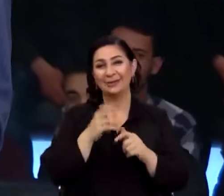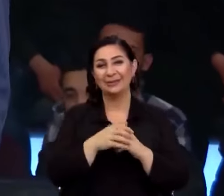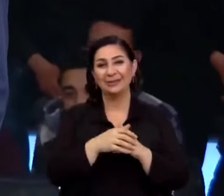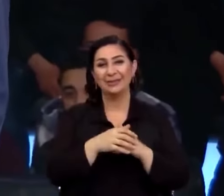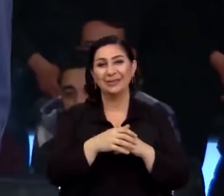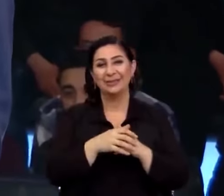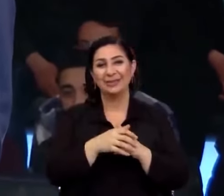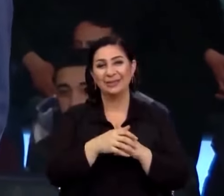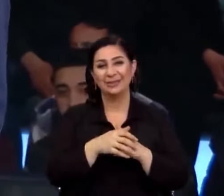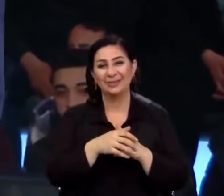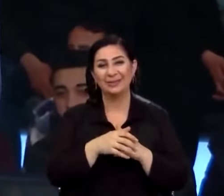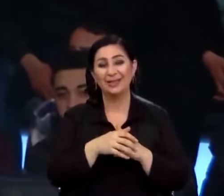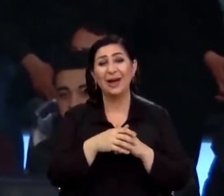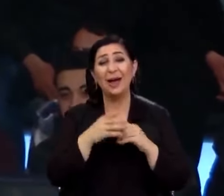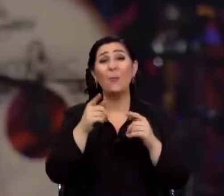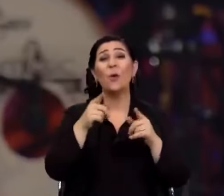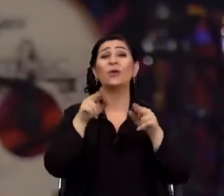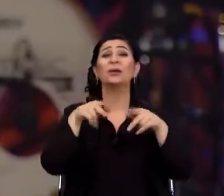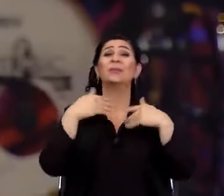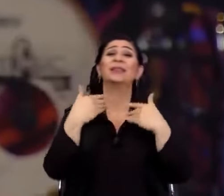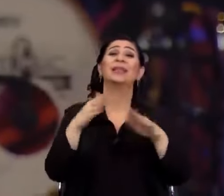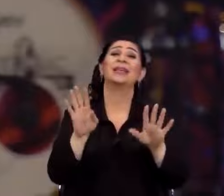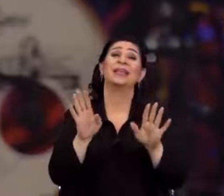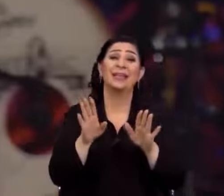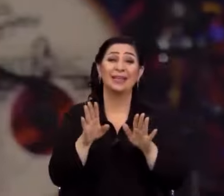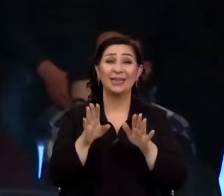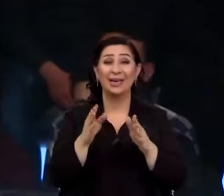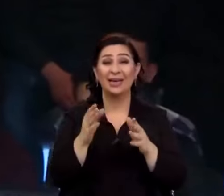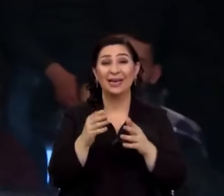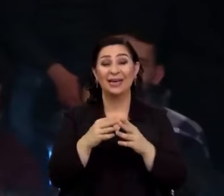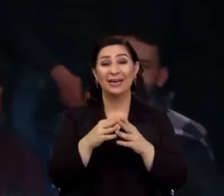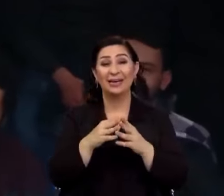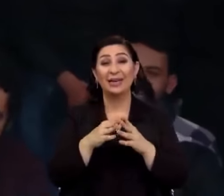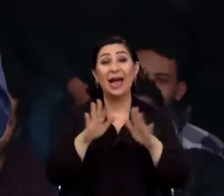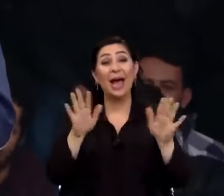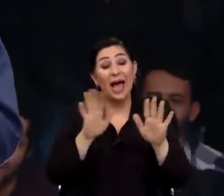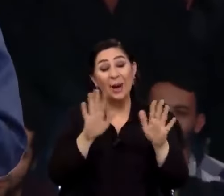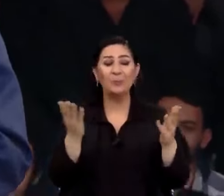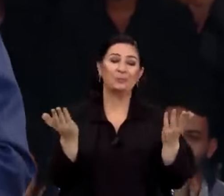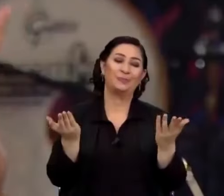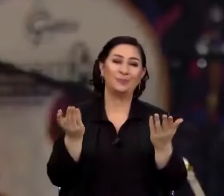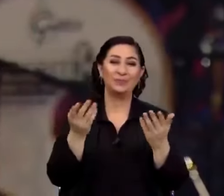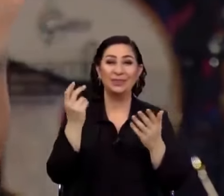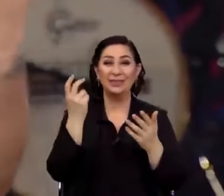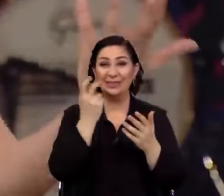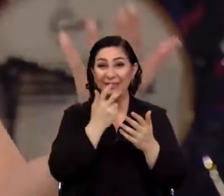incindim Ama öyle olmuyor incitildim Allah Hayır şimdi şöyle şarkı ne güz